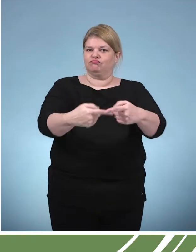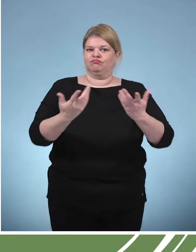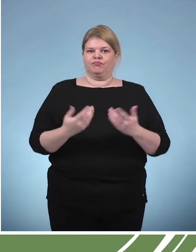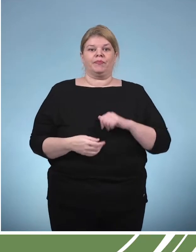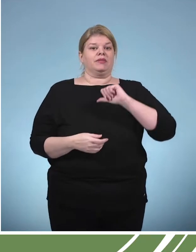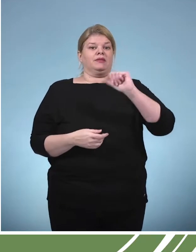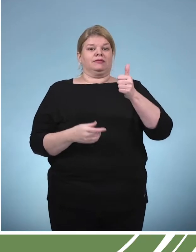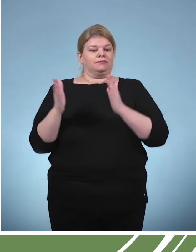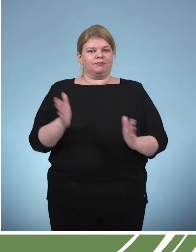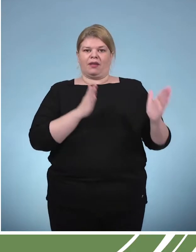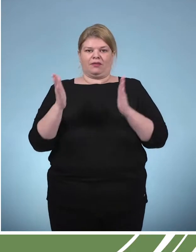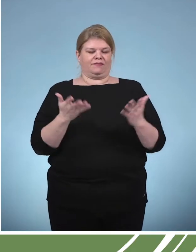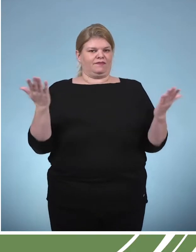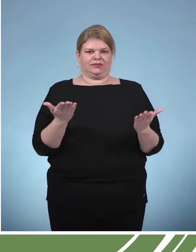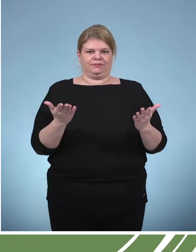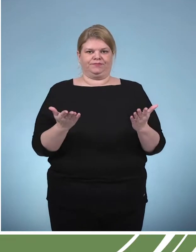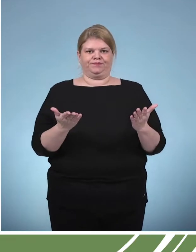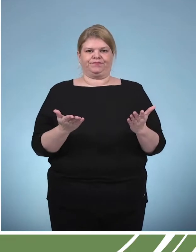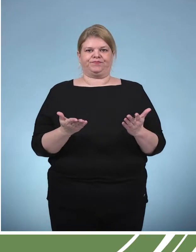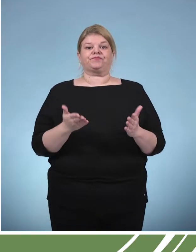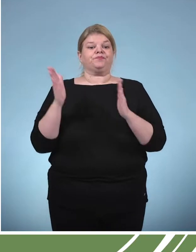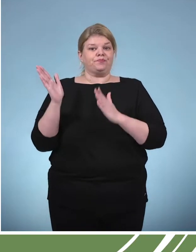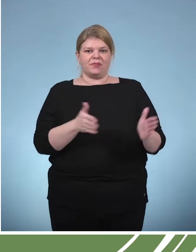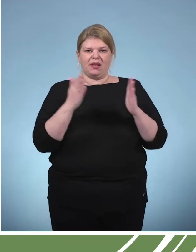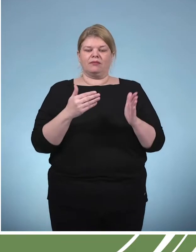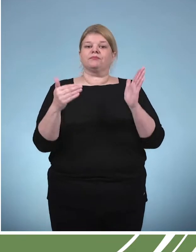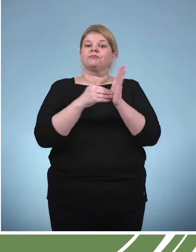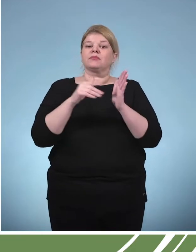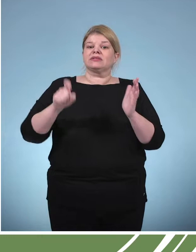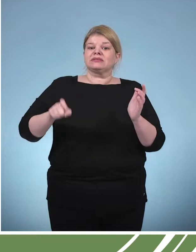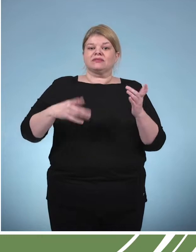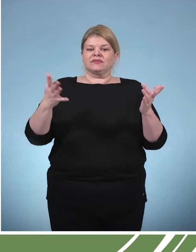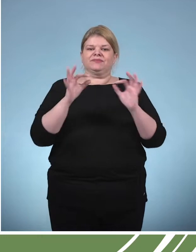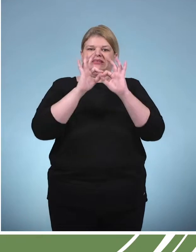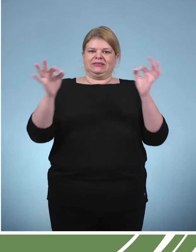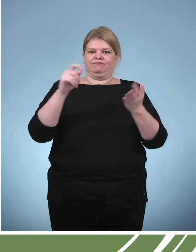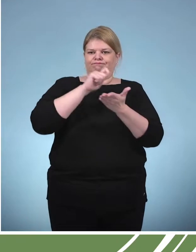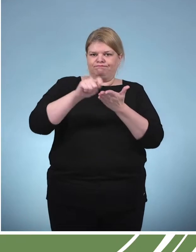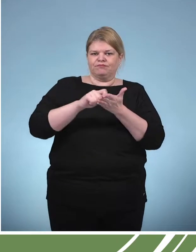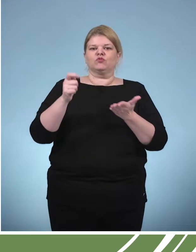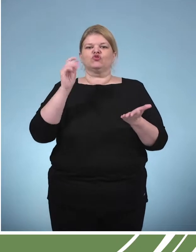Vorbereitung. Um diese Methode vorzubereiten, schreibe Aussagen über Werte auf Moderationskärtchen.